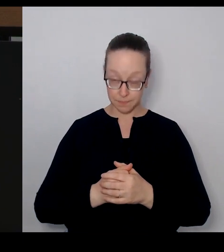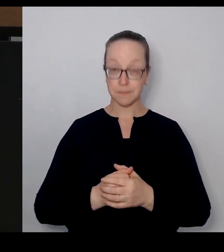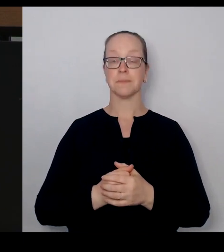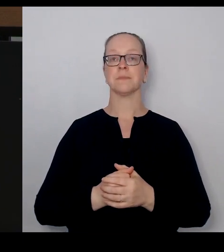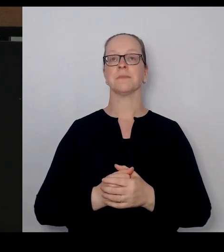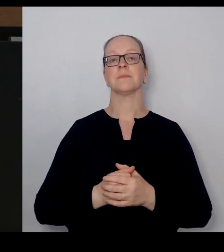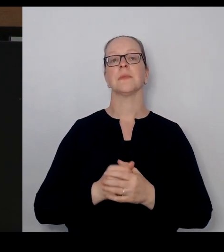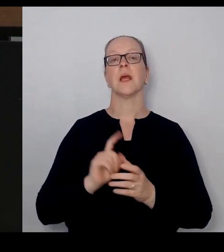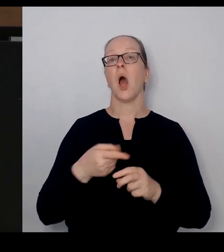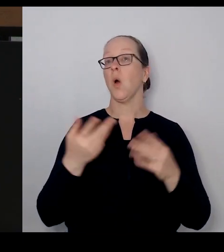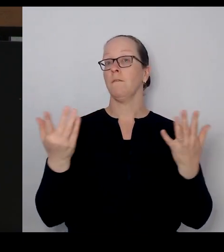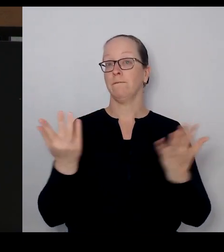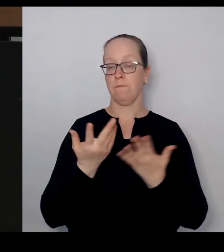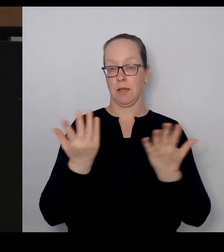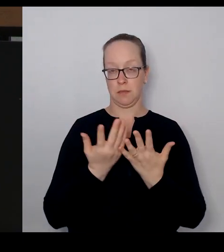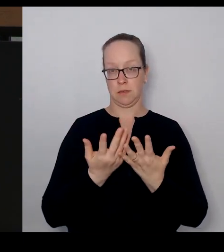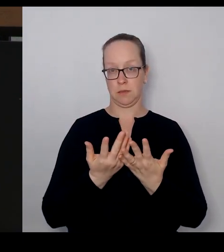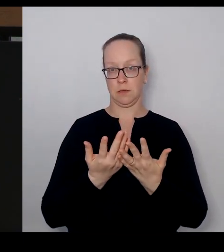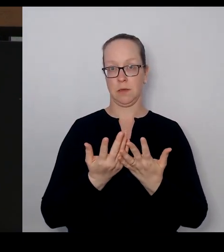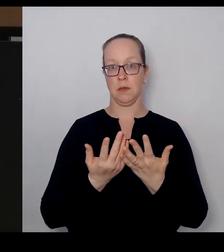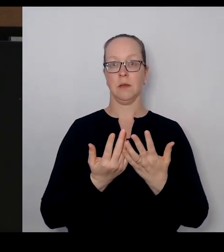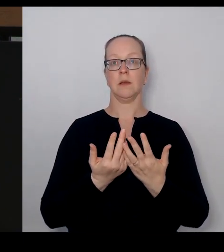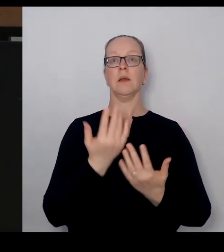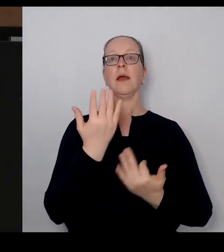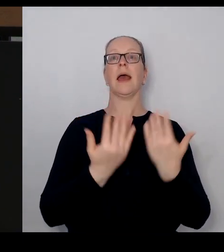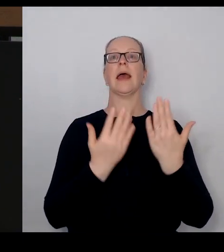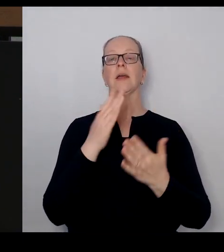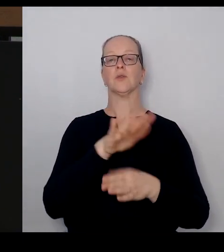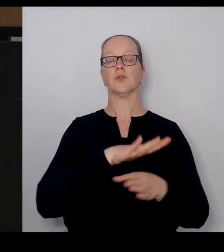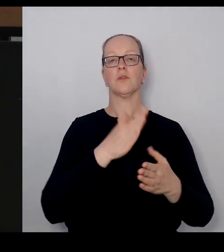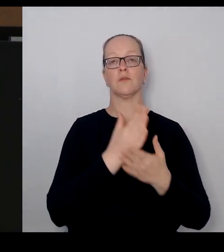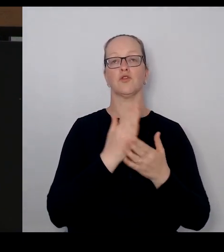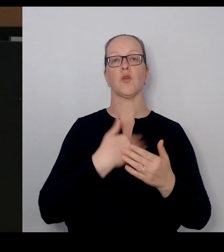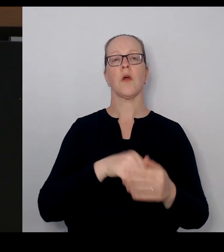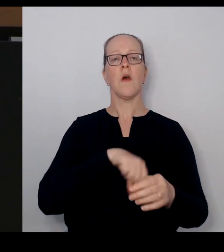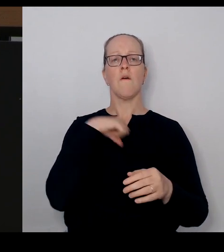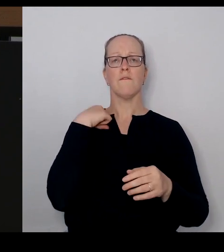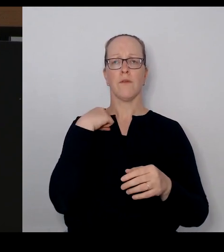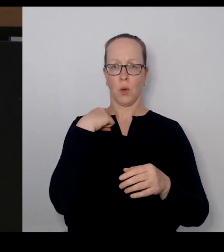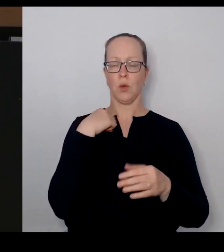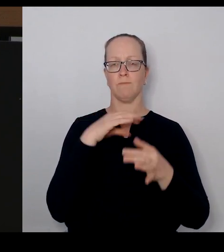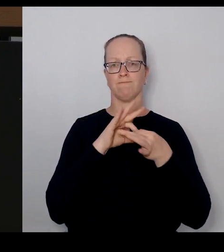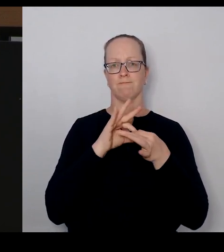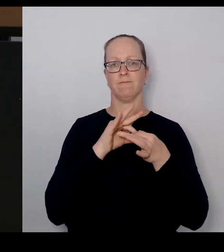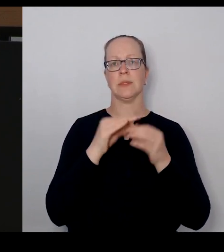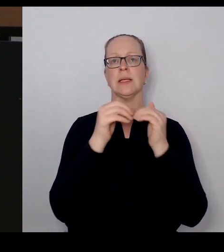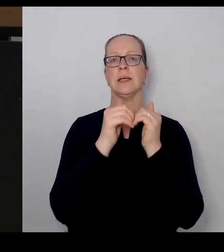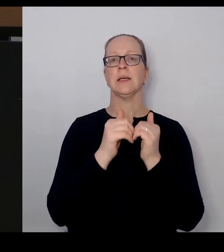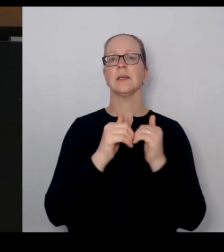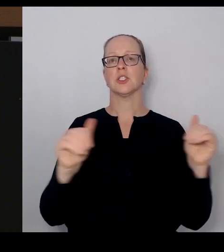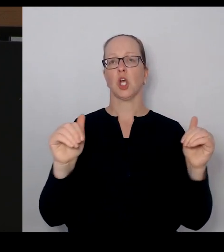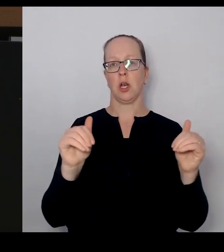Sondervermögen für Klimaschutz, Transformation und Resilienz in einer beratenden Stellungnahme geäußert